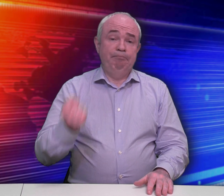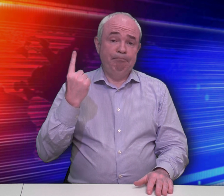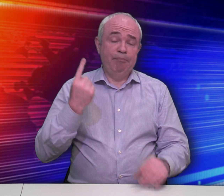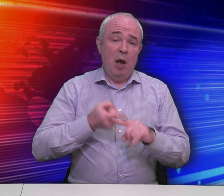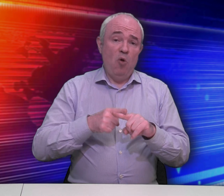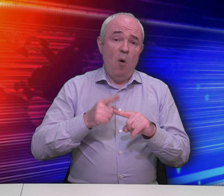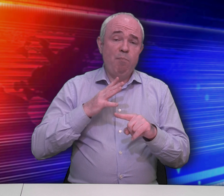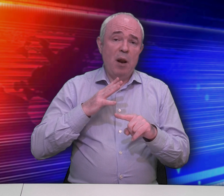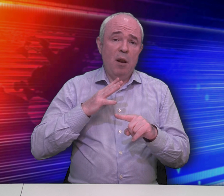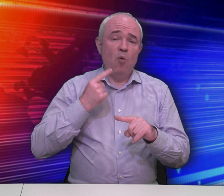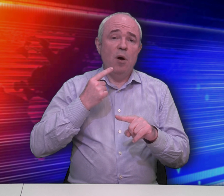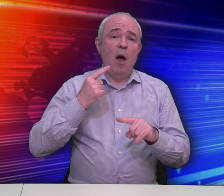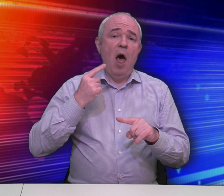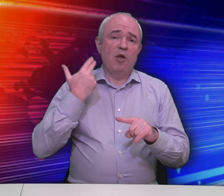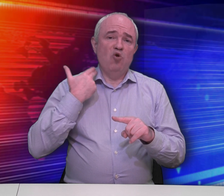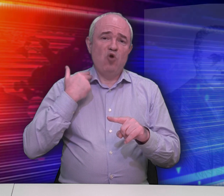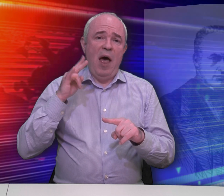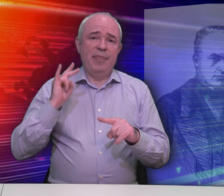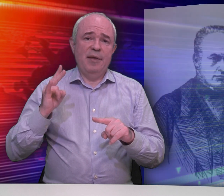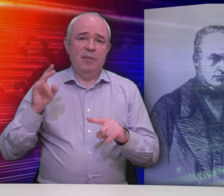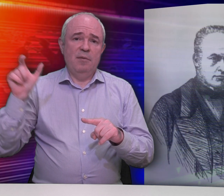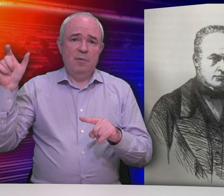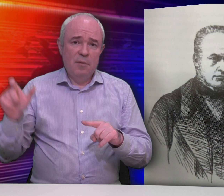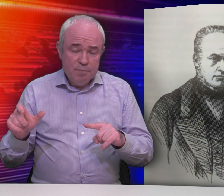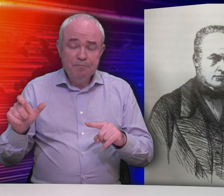Это был англичанин,